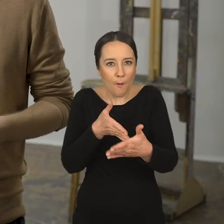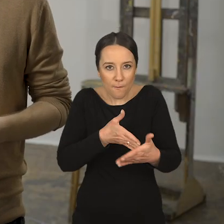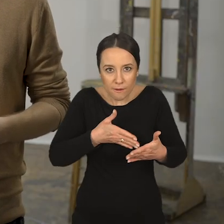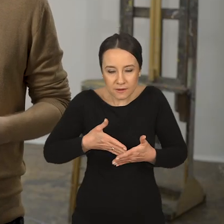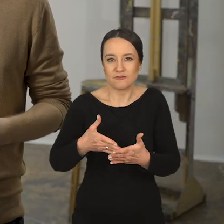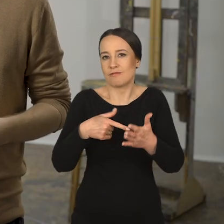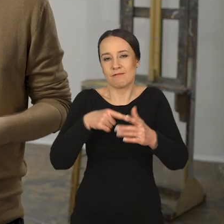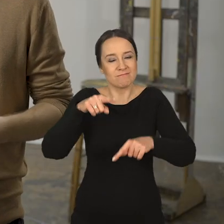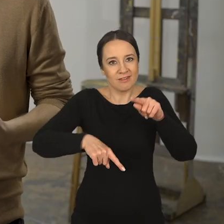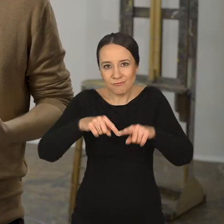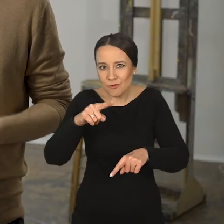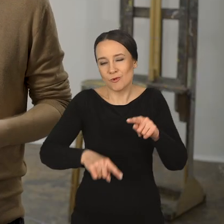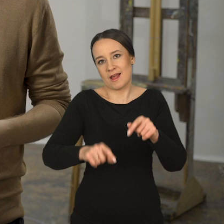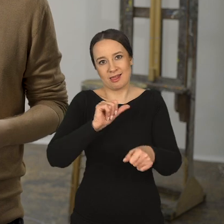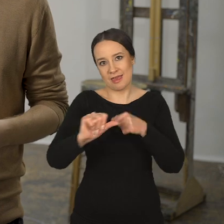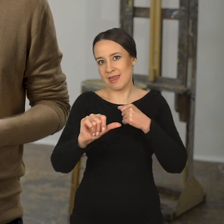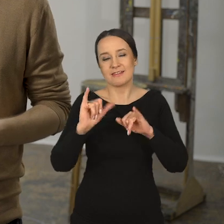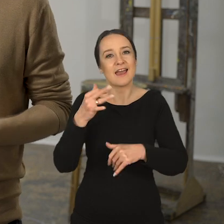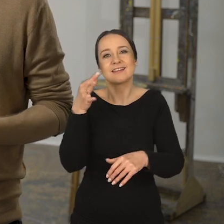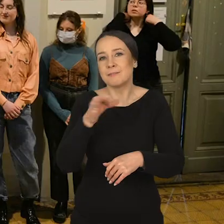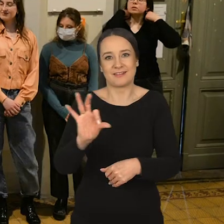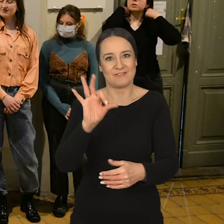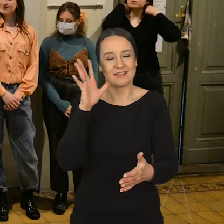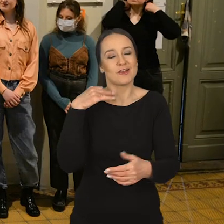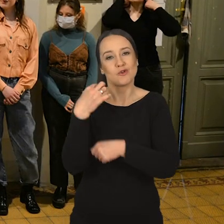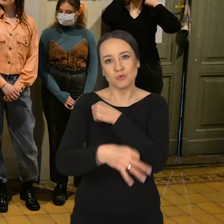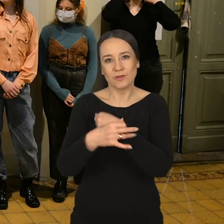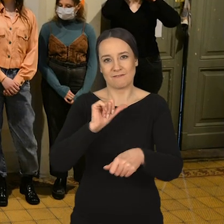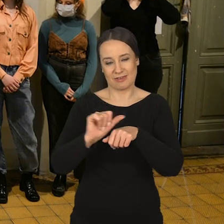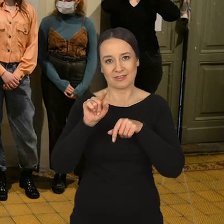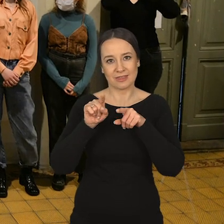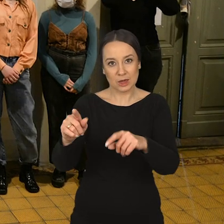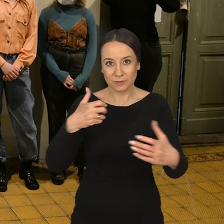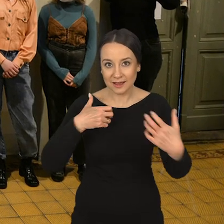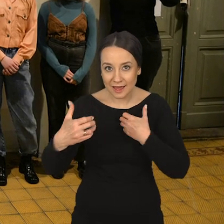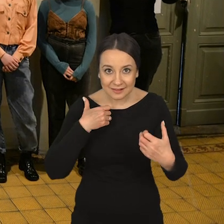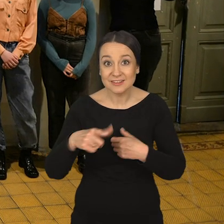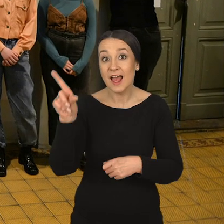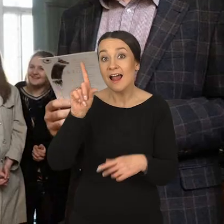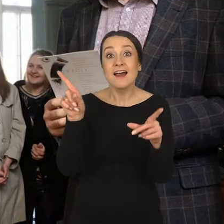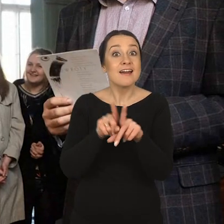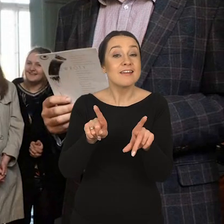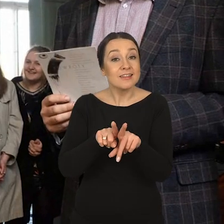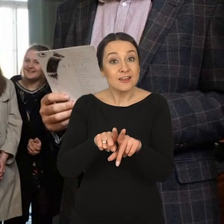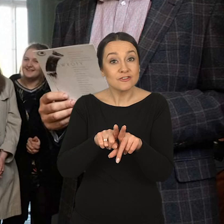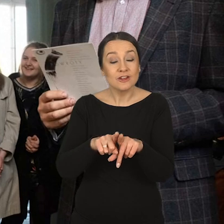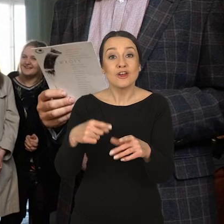które wynikają naturalnie ze specyfiki studiowania na kierunku artystycznym, ale które również wynikają